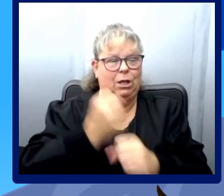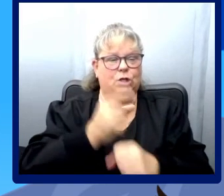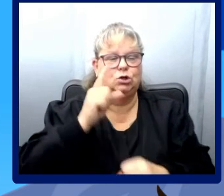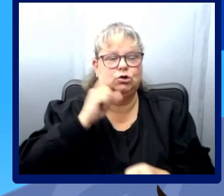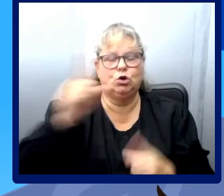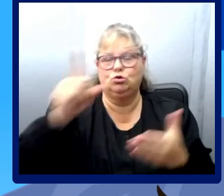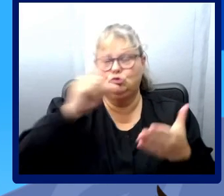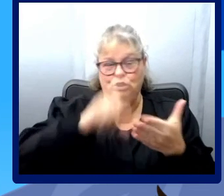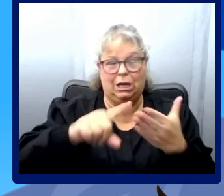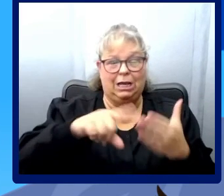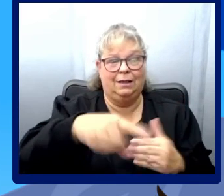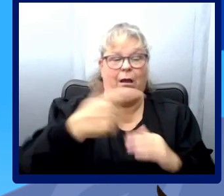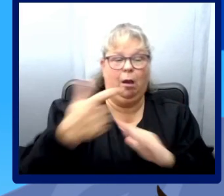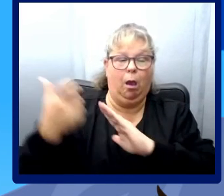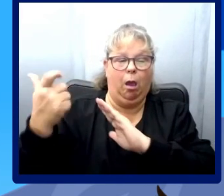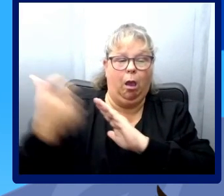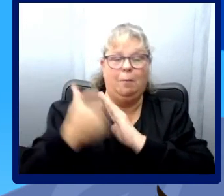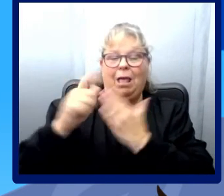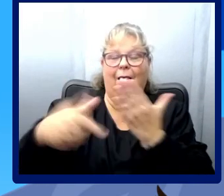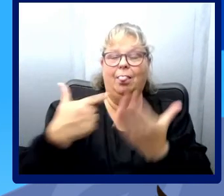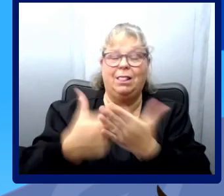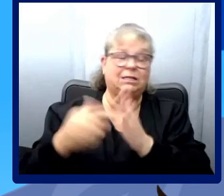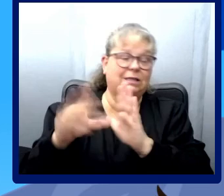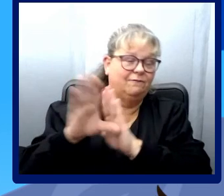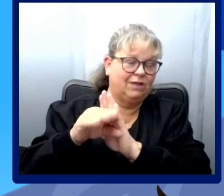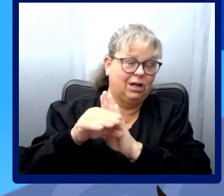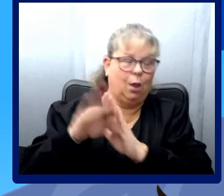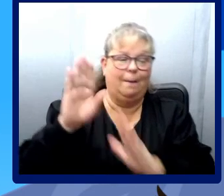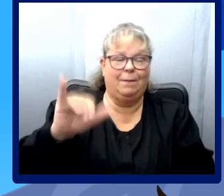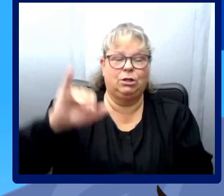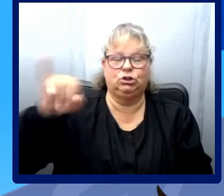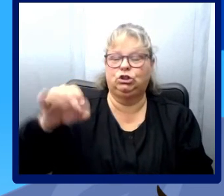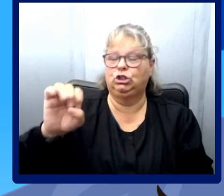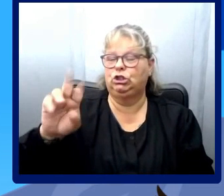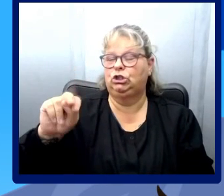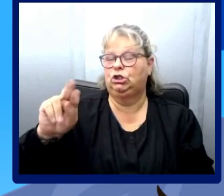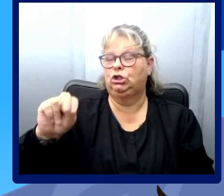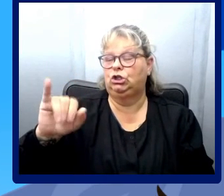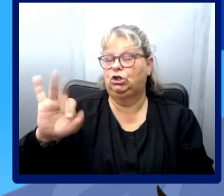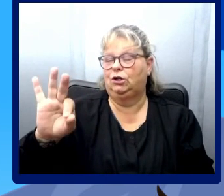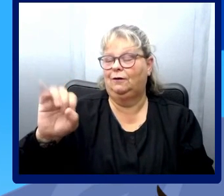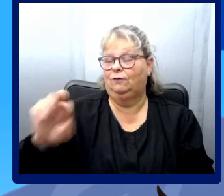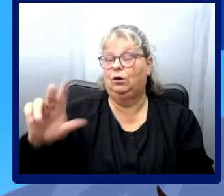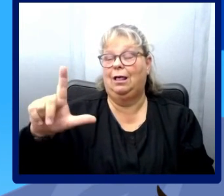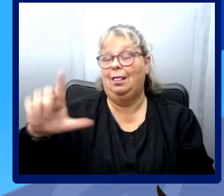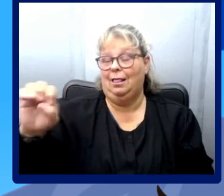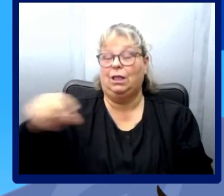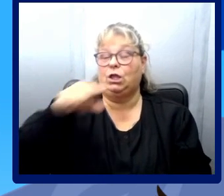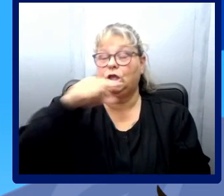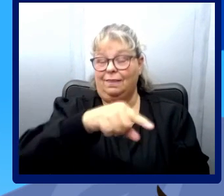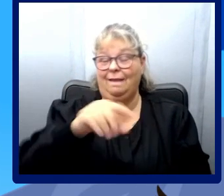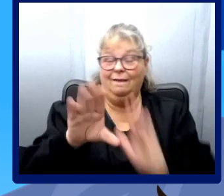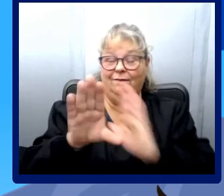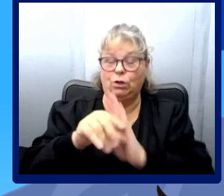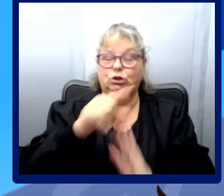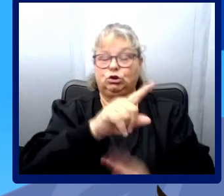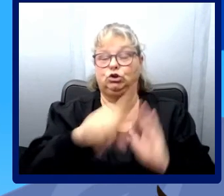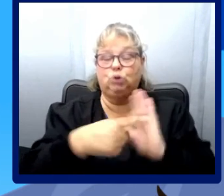es una evangelista de la administración de Salesforce. Y en esta serie, habla de cómo migrar Reglas de workflow y Process Builder a flujos,